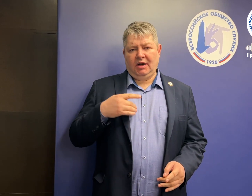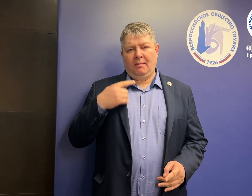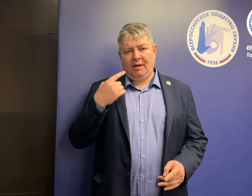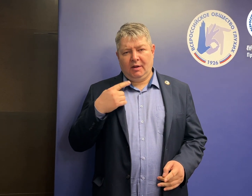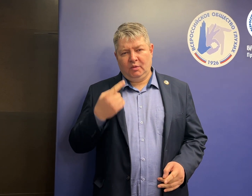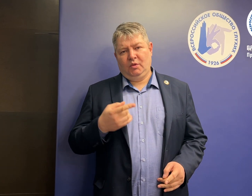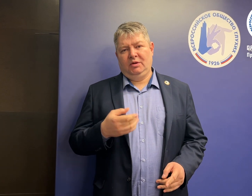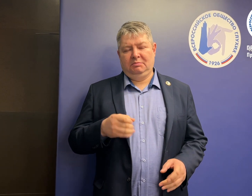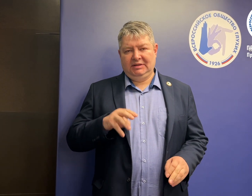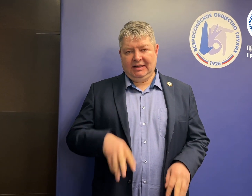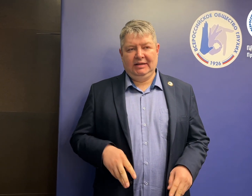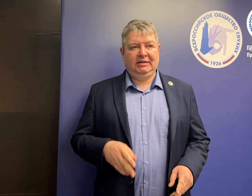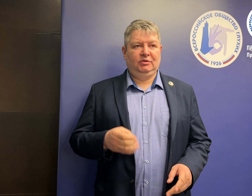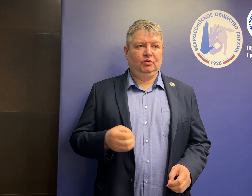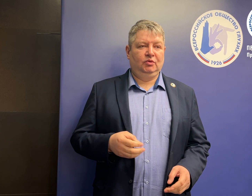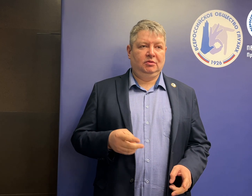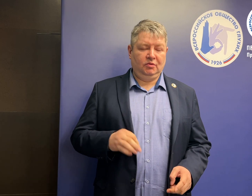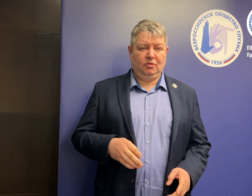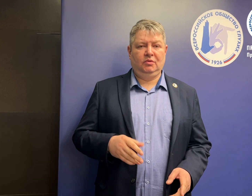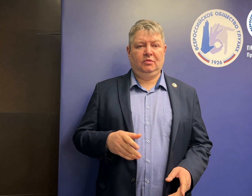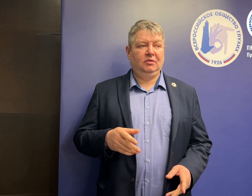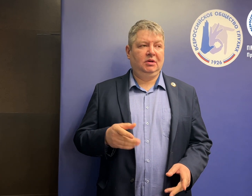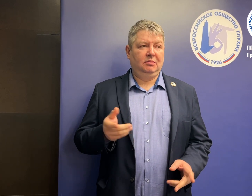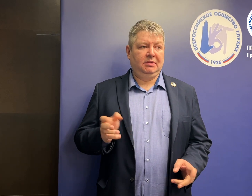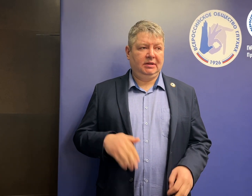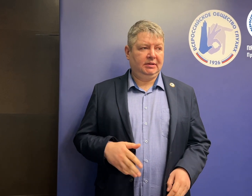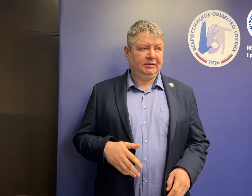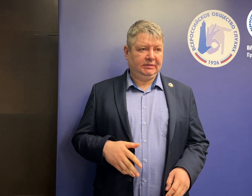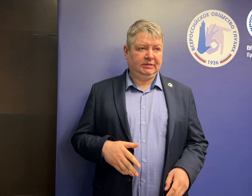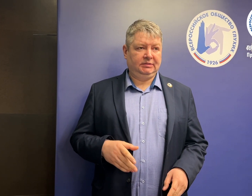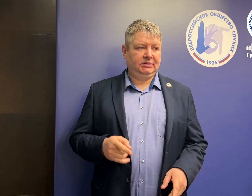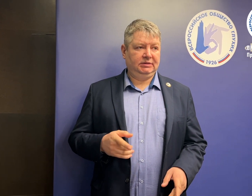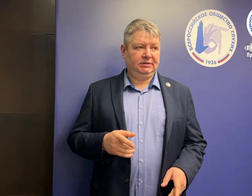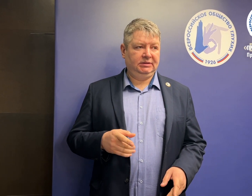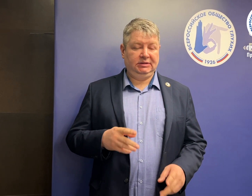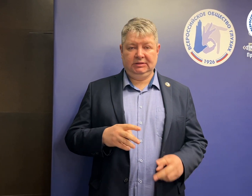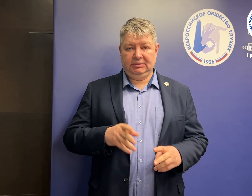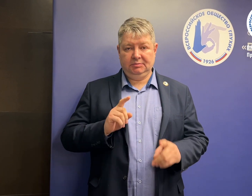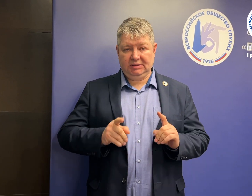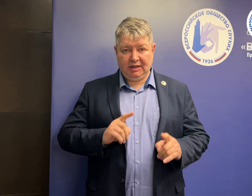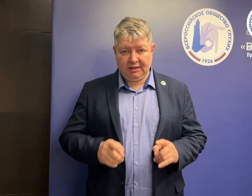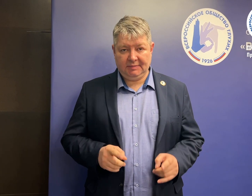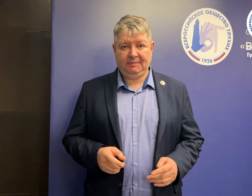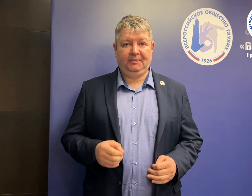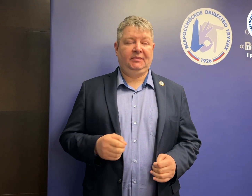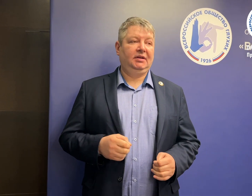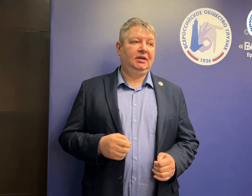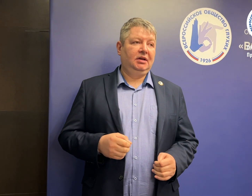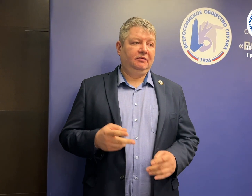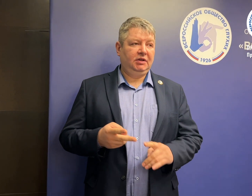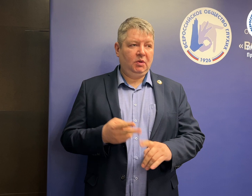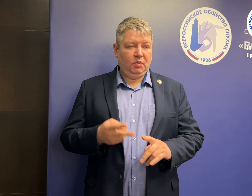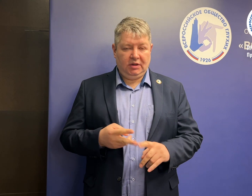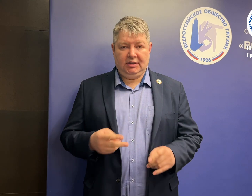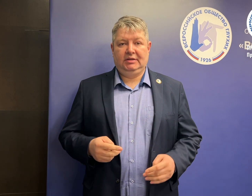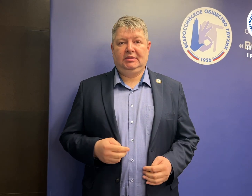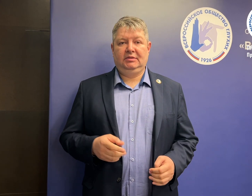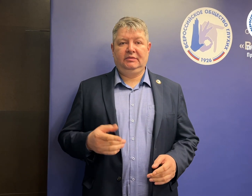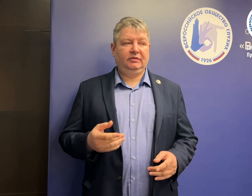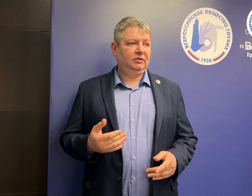На семинаре присутствую уже второй раз, узнал и много новой информации, и познакомился с новыми председателями.